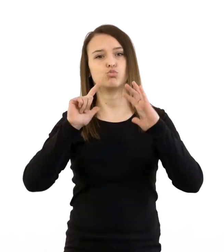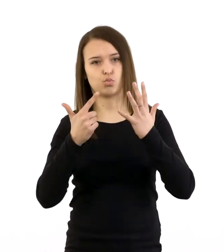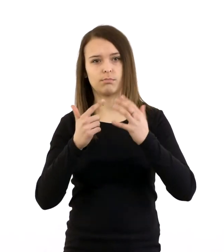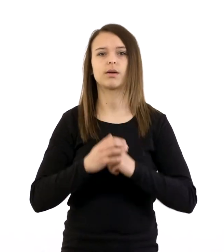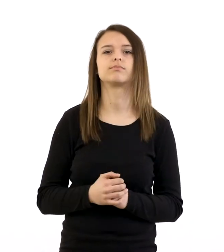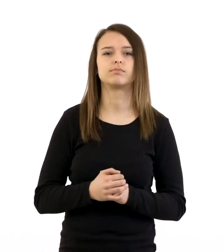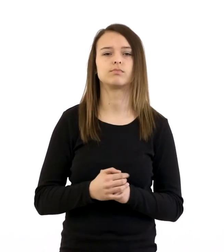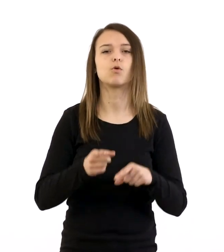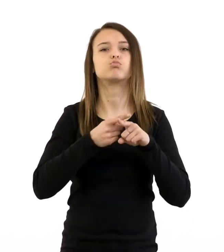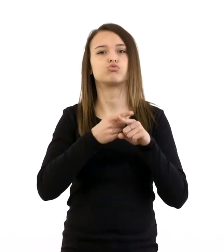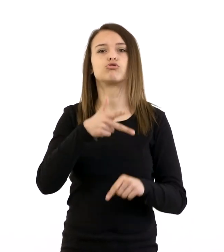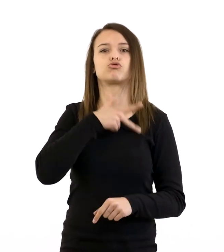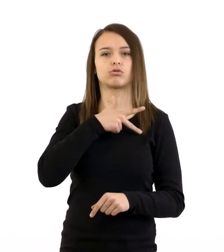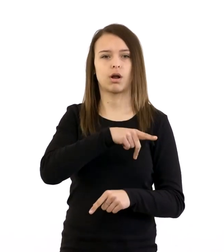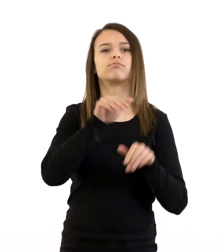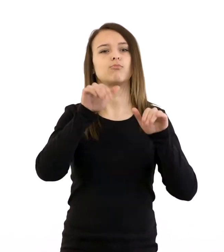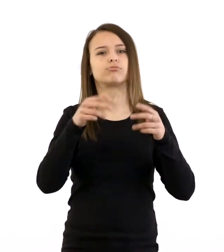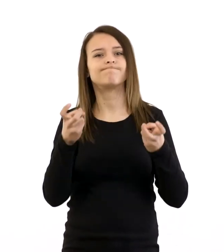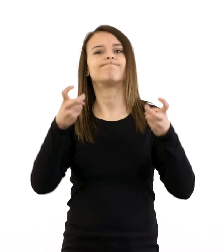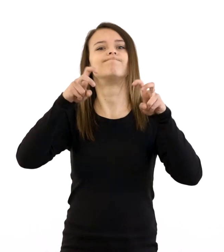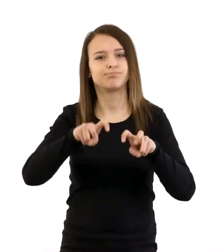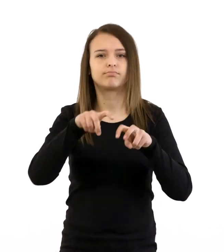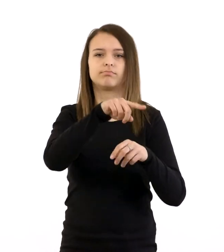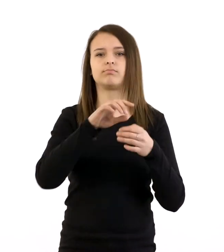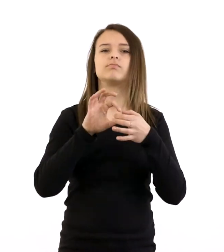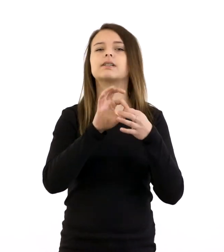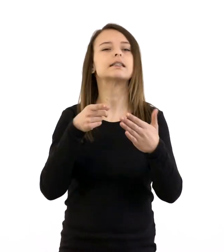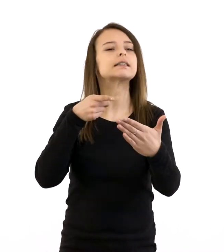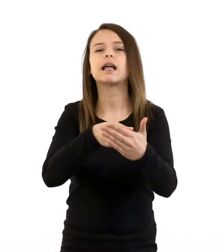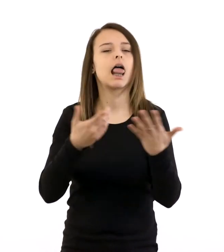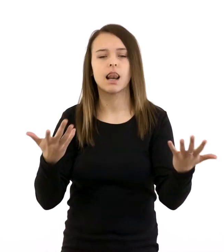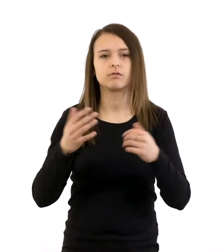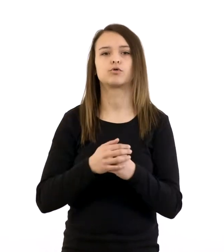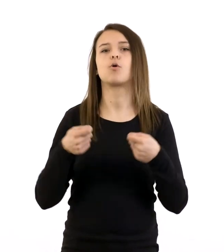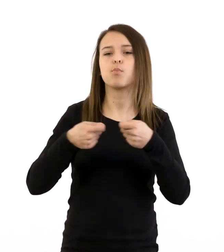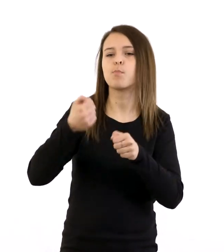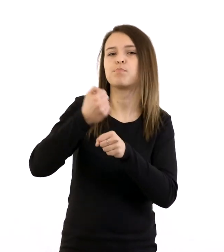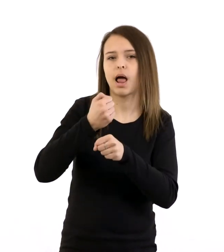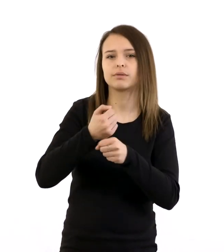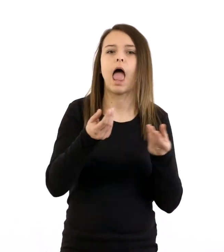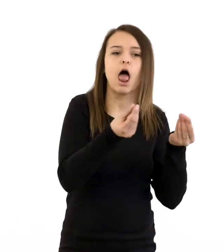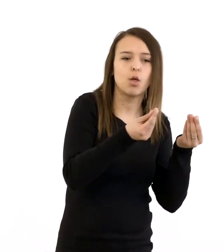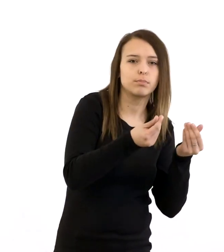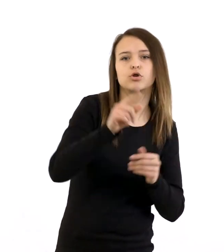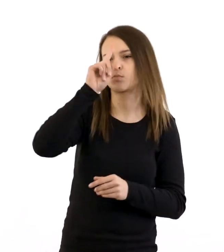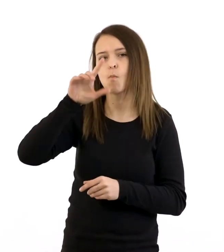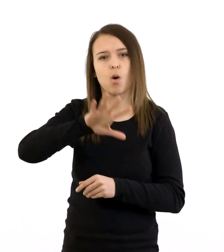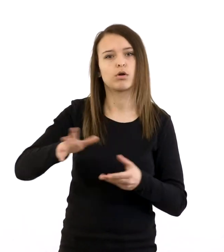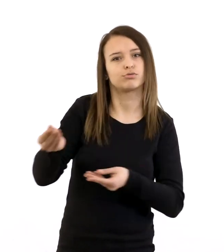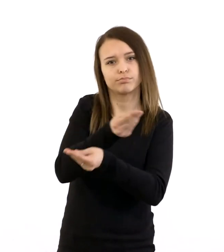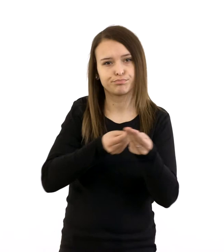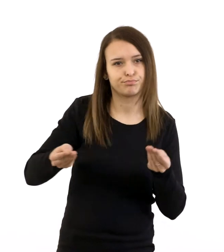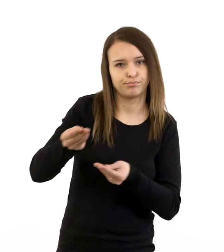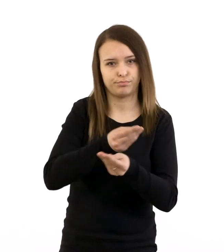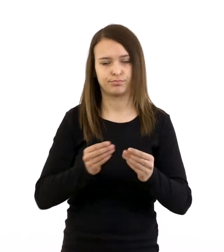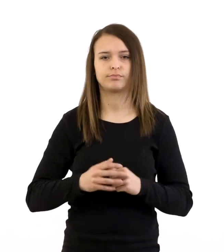7. spółdzielnie socjalne mogą tworzyć konsorcjum spółdzielcze celem współpracy ekonomiczno-społecznej;